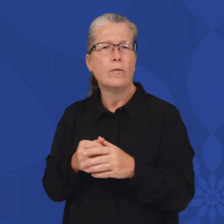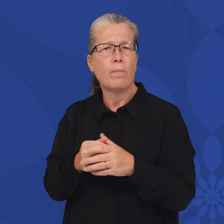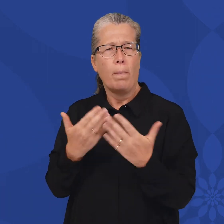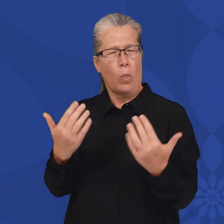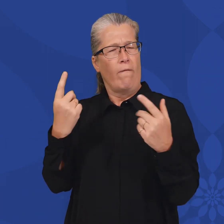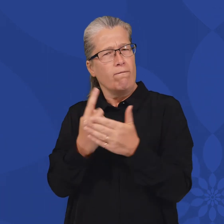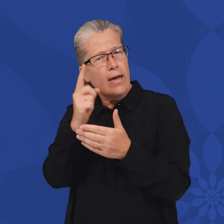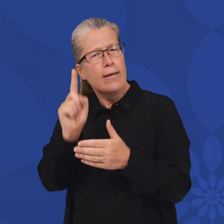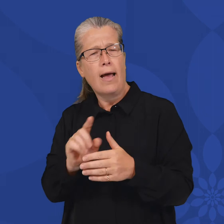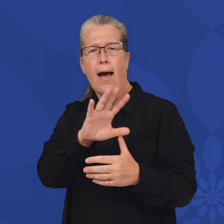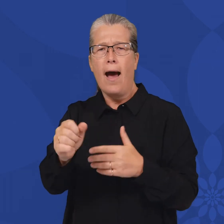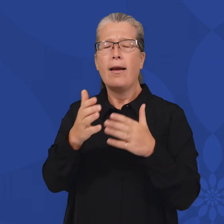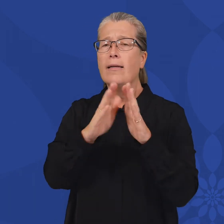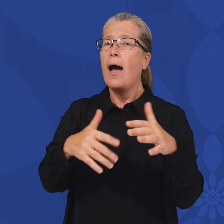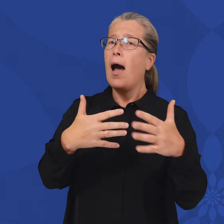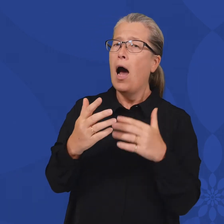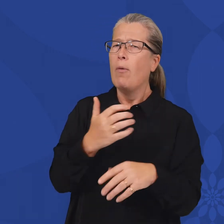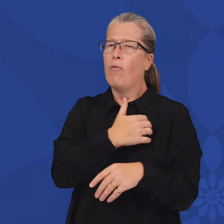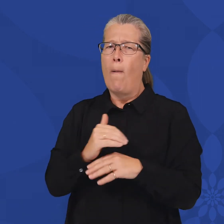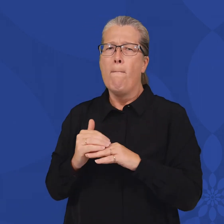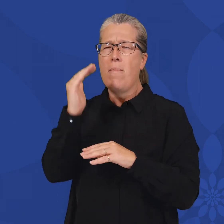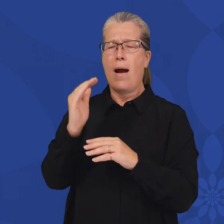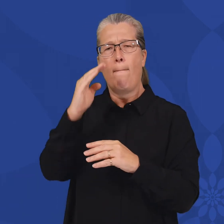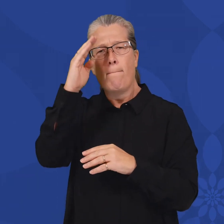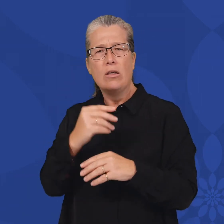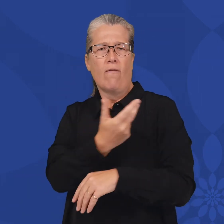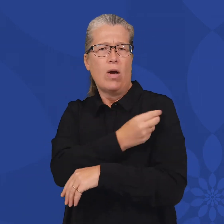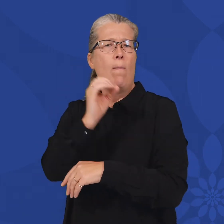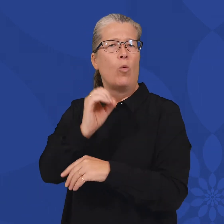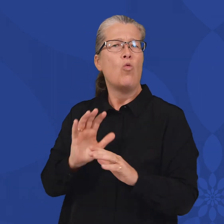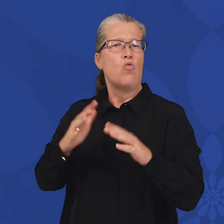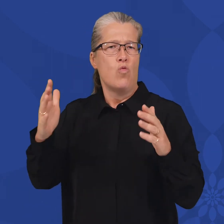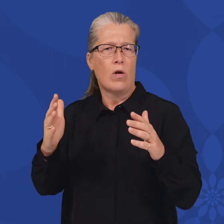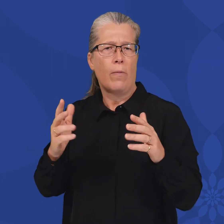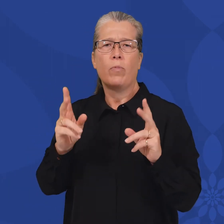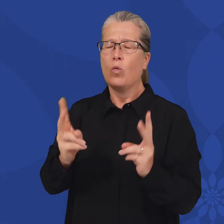Det viktigaste är nu att med alla medel försöka öka vaccinationstäckningen och -